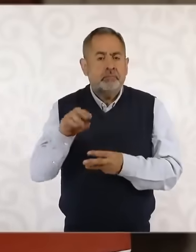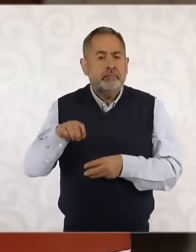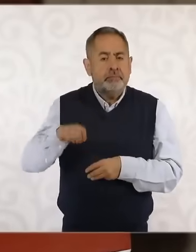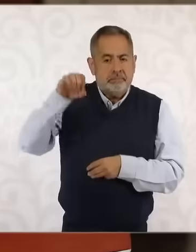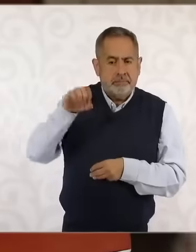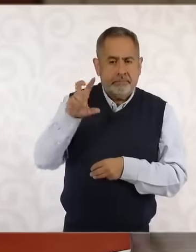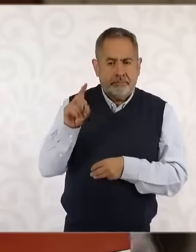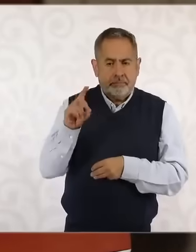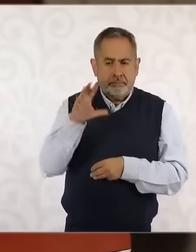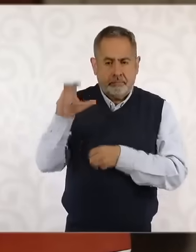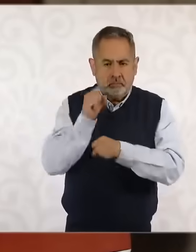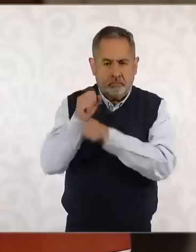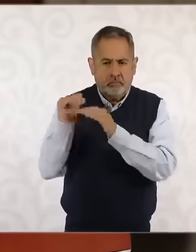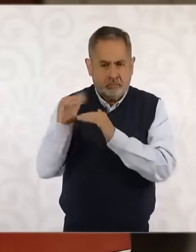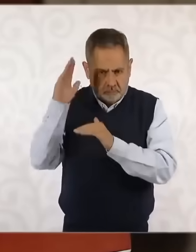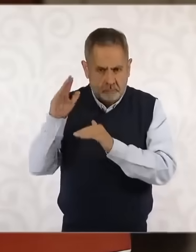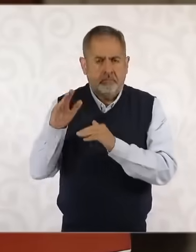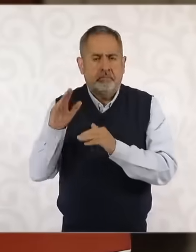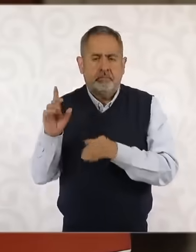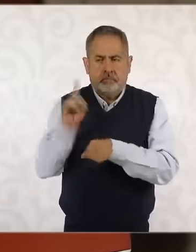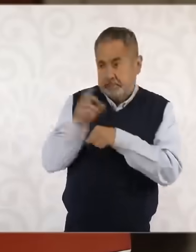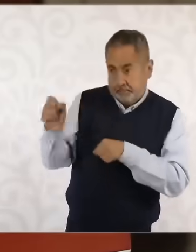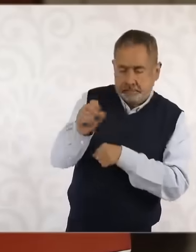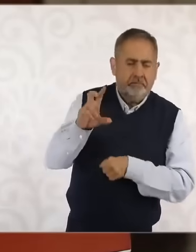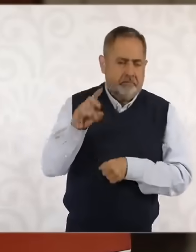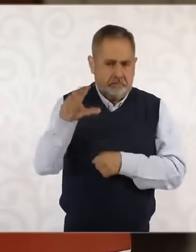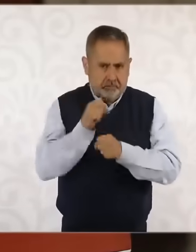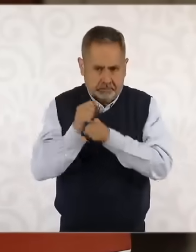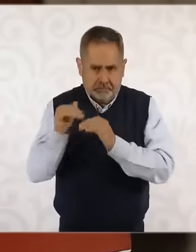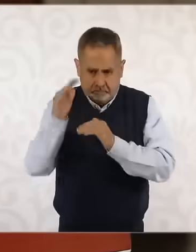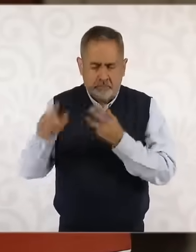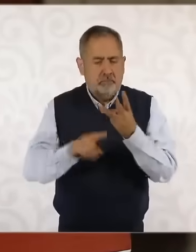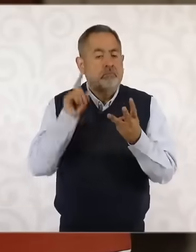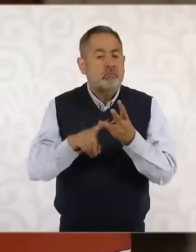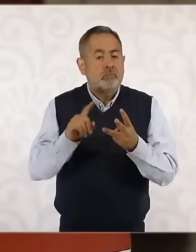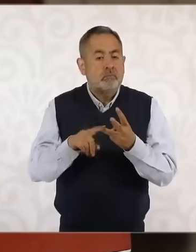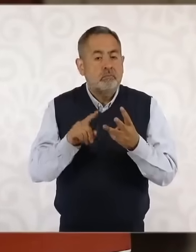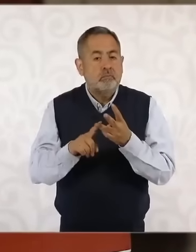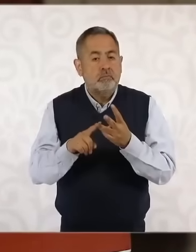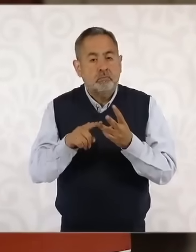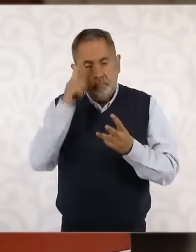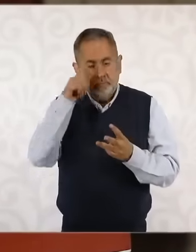años cumplidos el día de la designación, contar con antigüedad mínima de 10 años con título